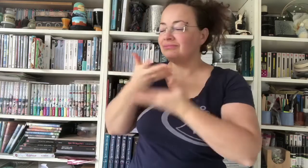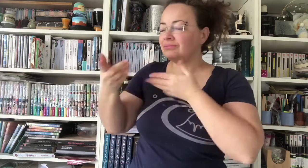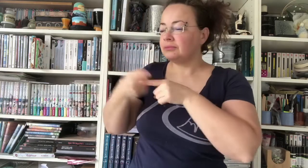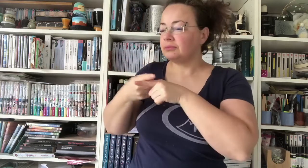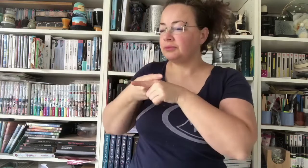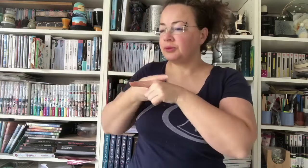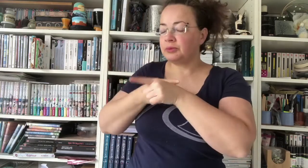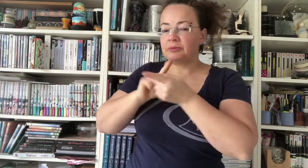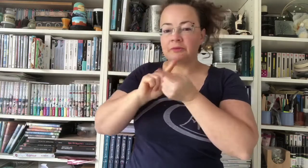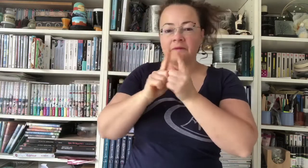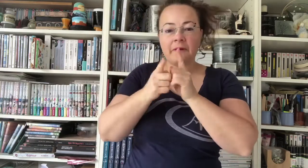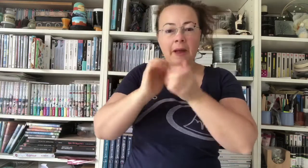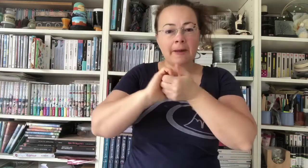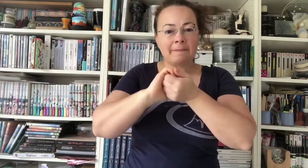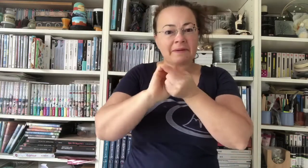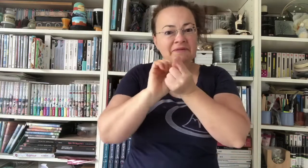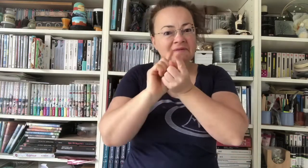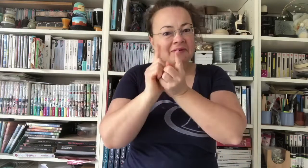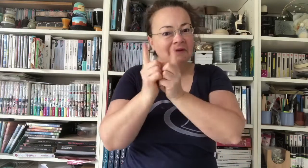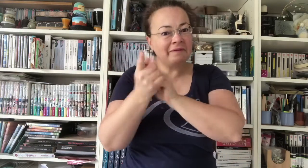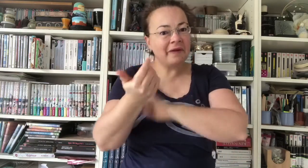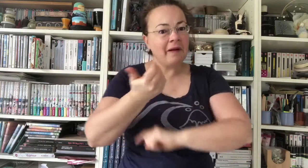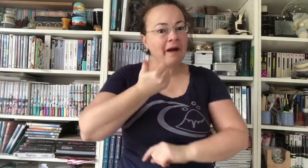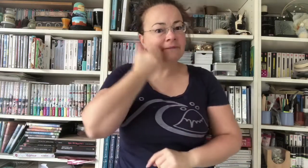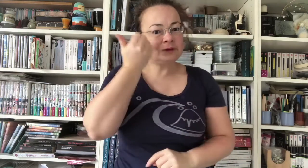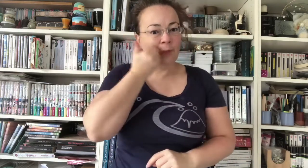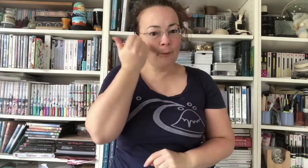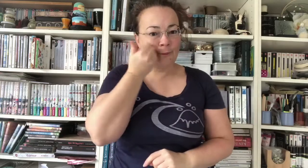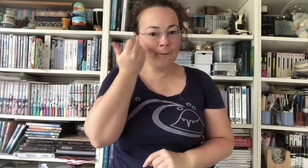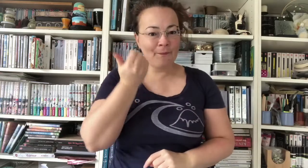Petit à petit, ils discutent, deviennent amis et développent l'un pour l'autre de l'affection.